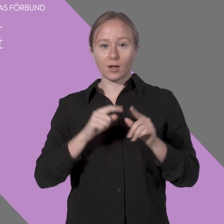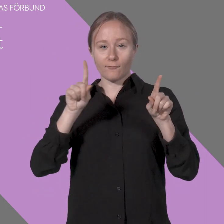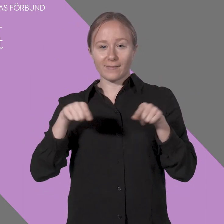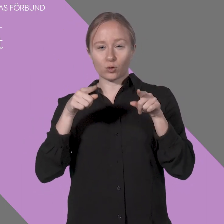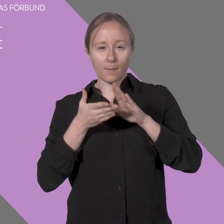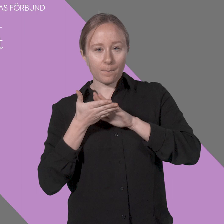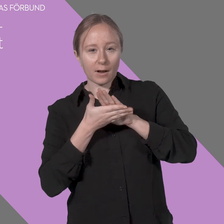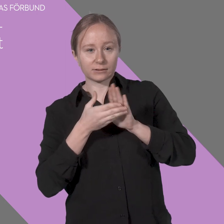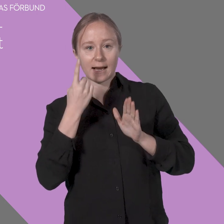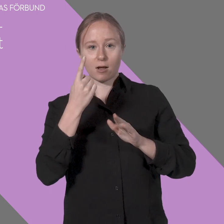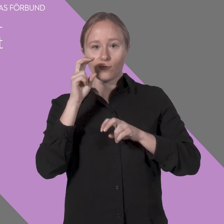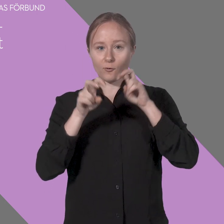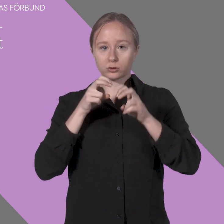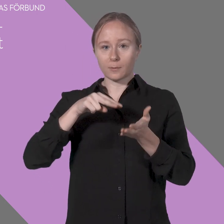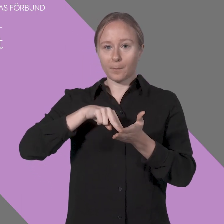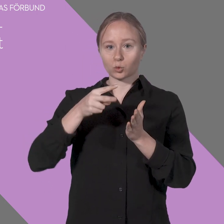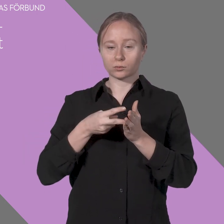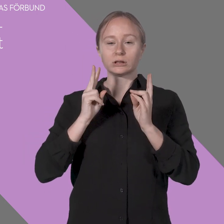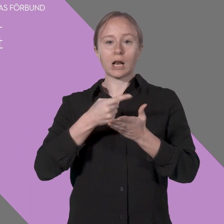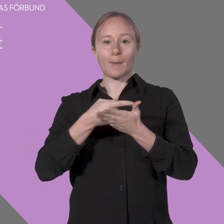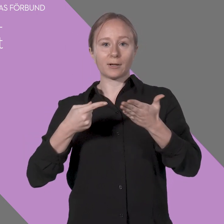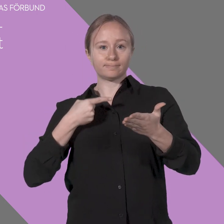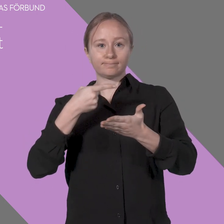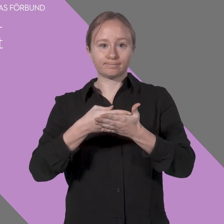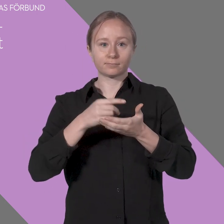Videon baserar sig på ett forskningsprojekt med samma namn -